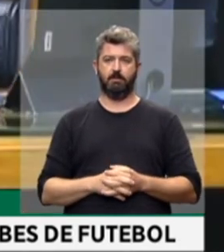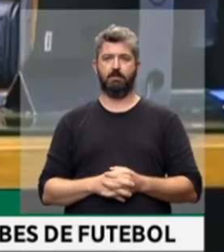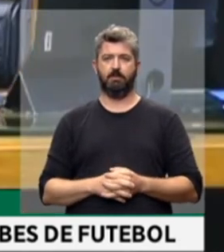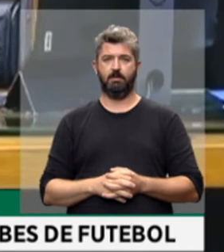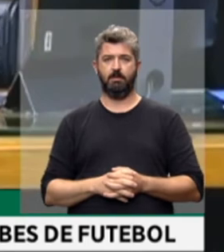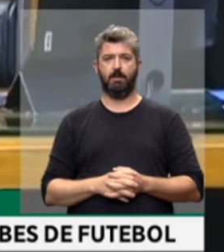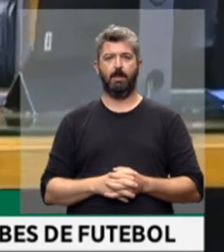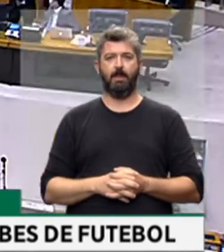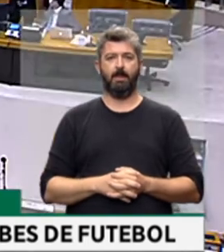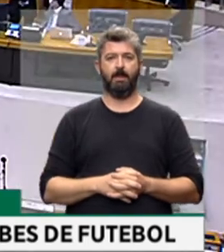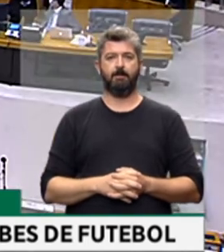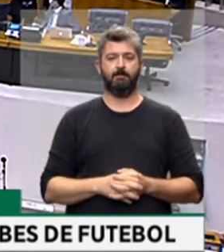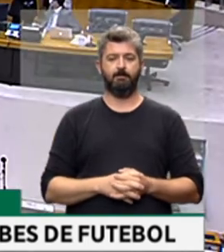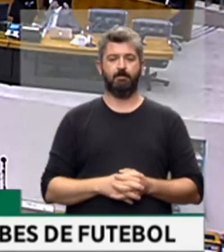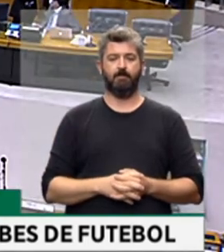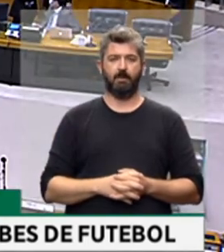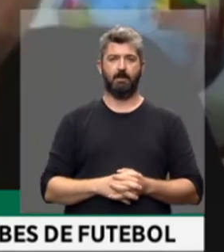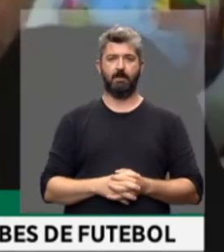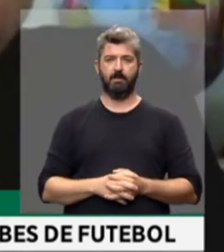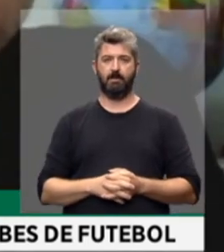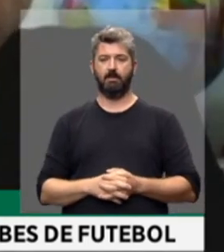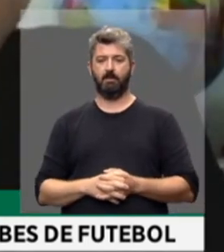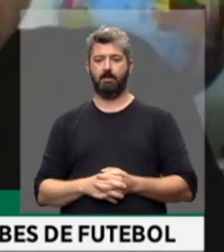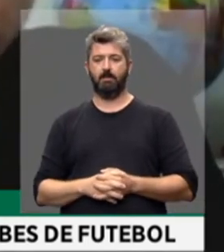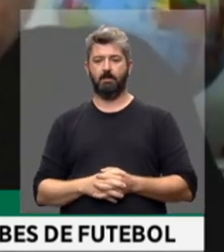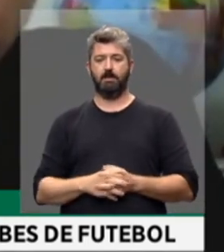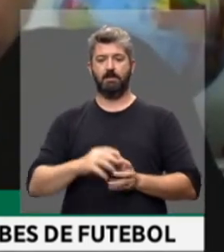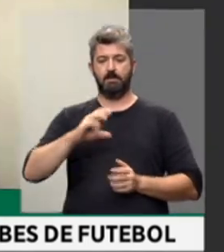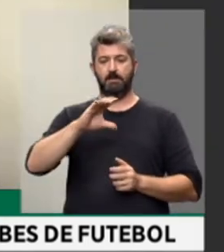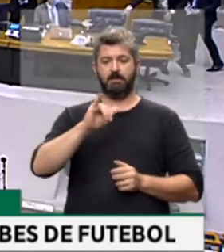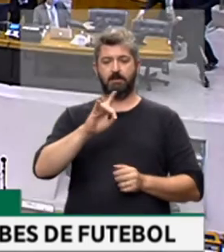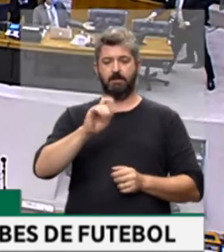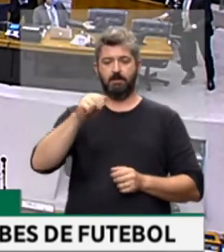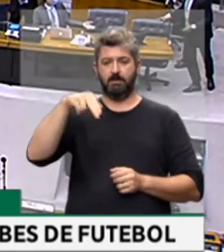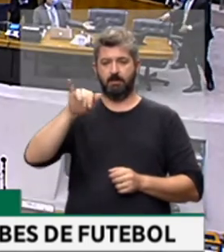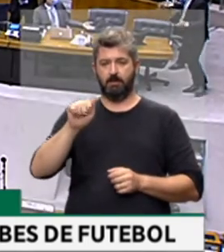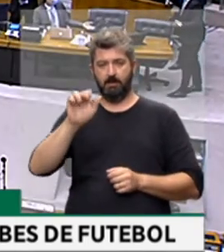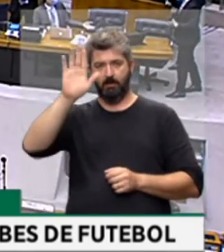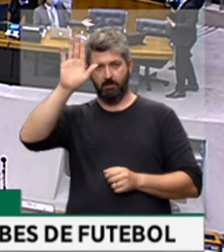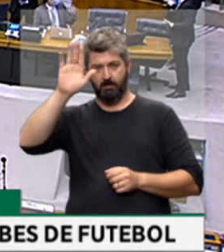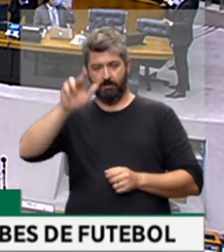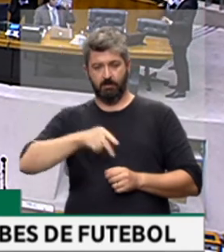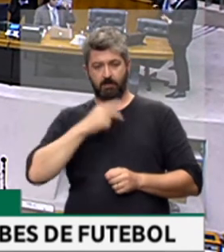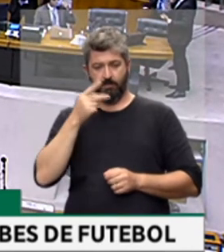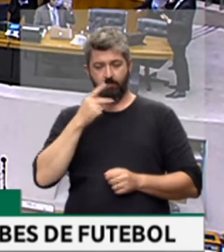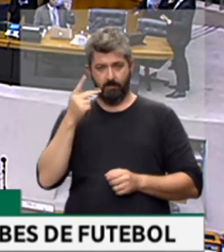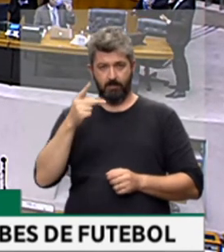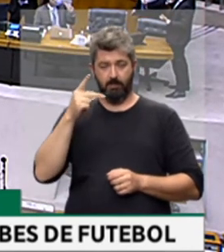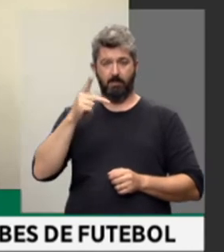FORAM , TODAS AS EMENDAS QUE FORAM DESTACADAS. [DEPUTADO]: SENHOR PRESIDENTE... [DEPUTADO]: ENTÃO EU AGRADEÇO O SEU ESCLARECIMENTO, PRESIDENTE, E QUEREMOS DIZER QUE METROS ISSO